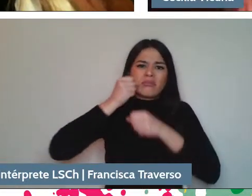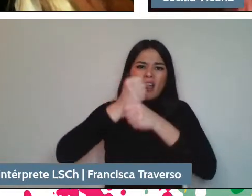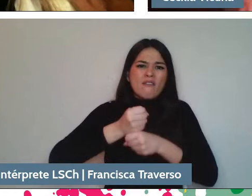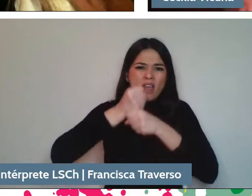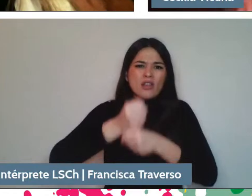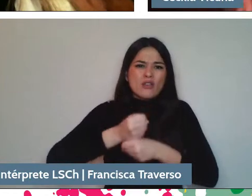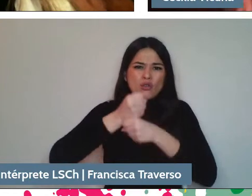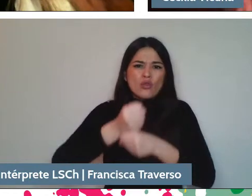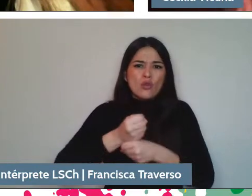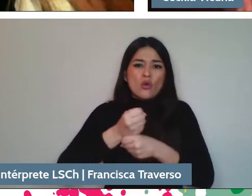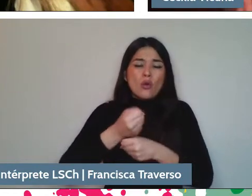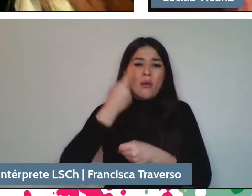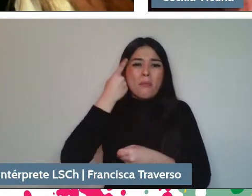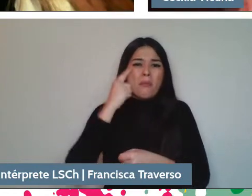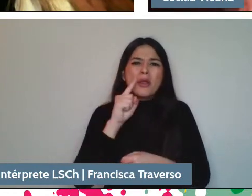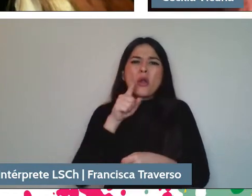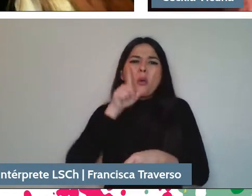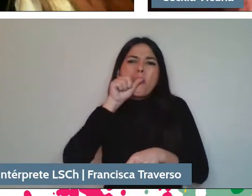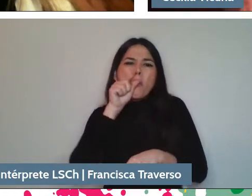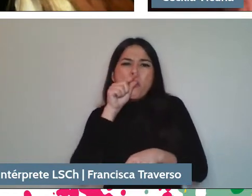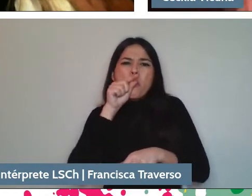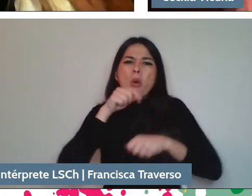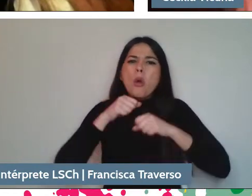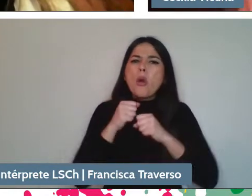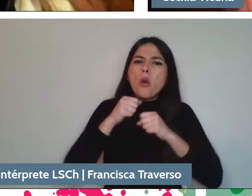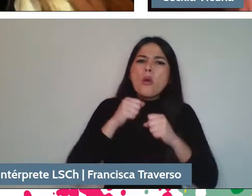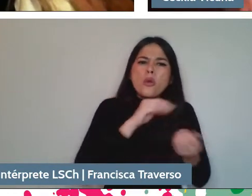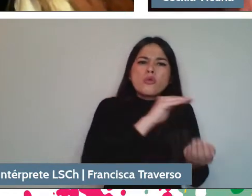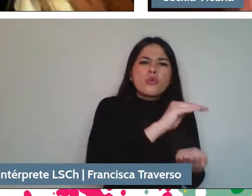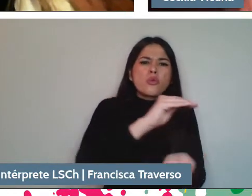pero los chicos tipo pollitos, toda esa cosa tenía.